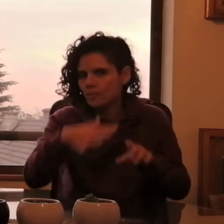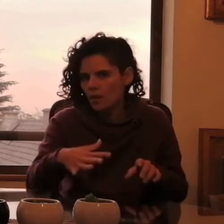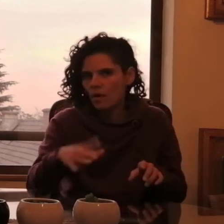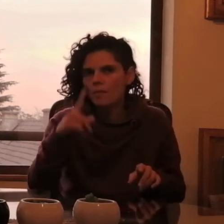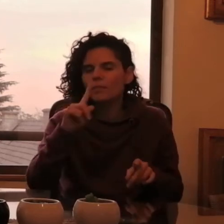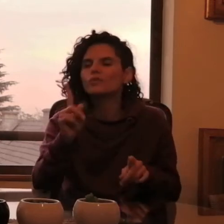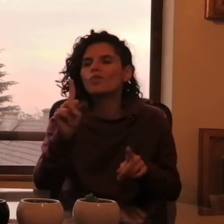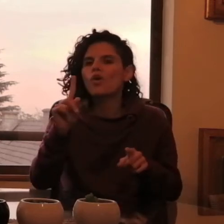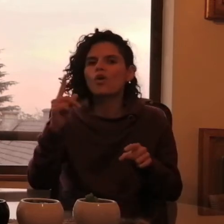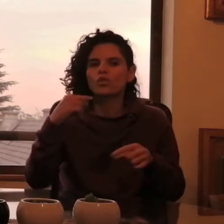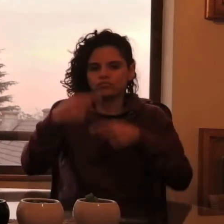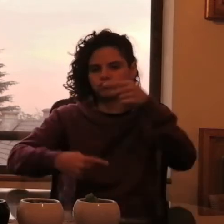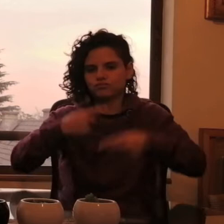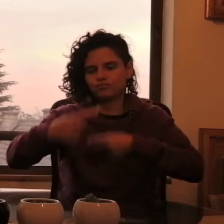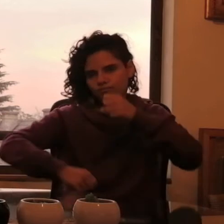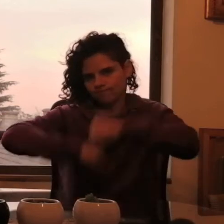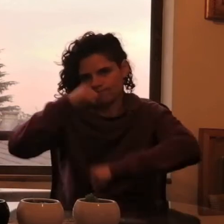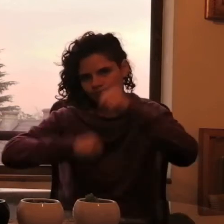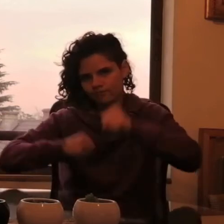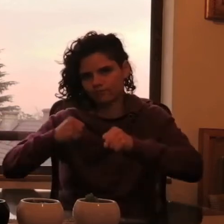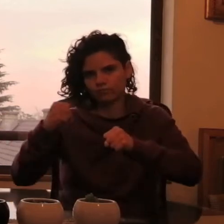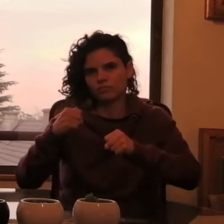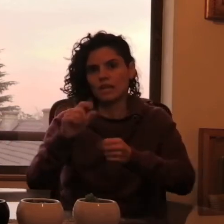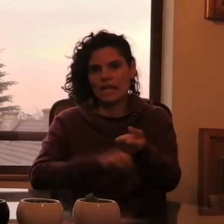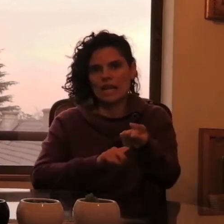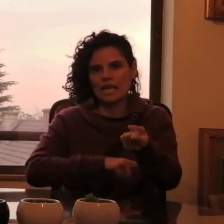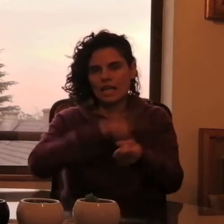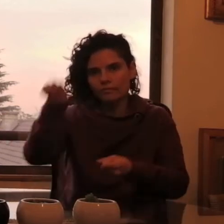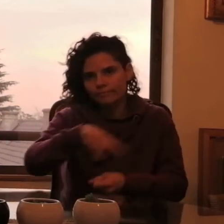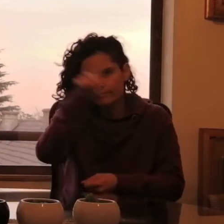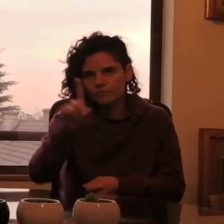hidroeléctricas, y ahí estuve como más más